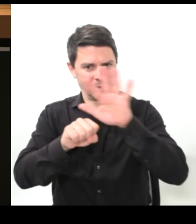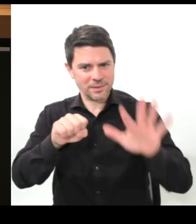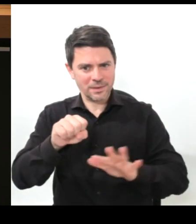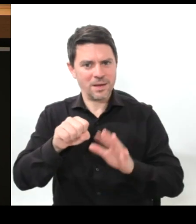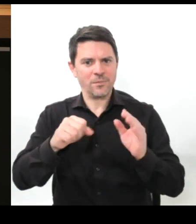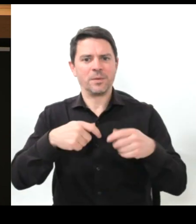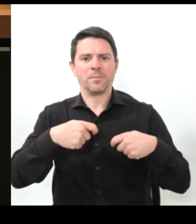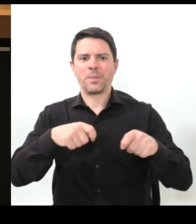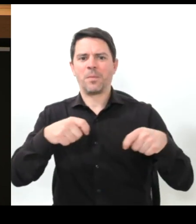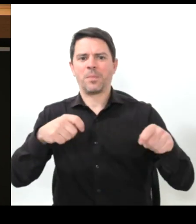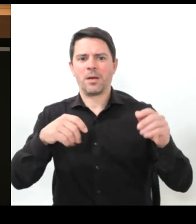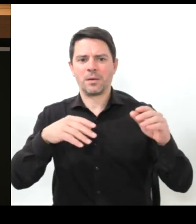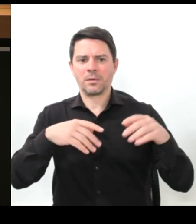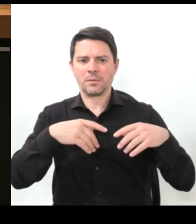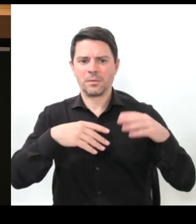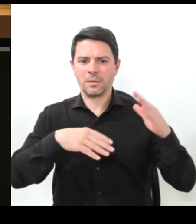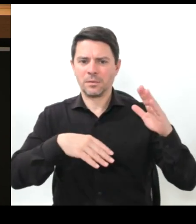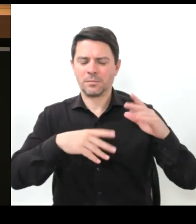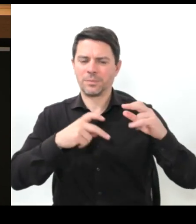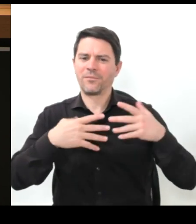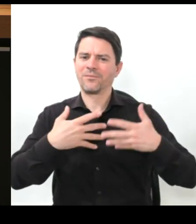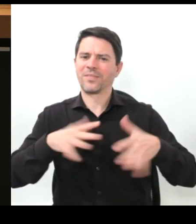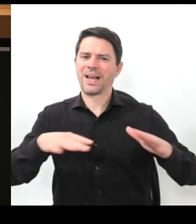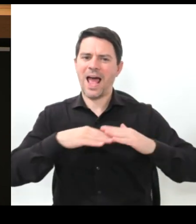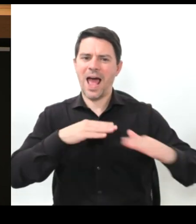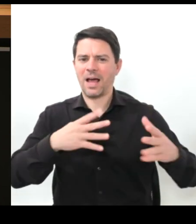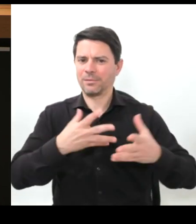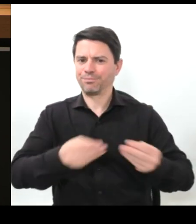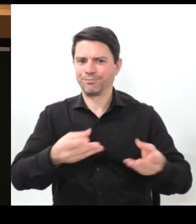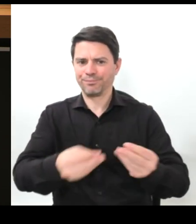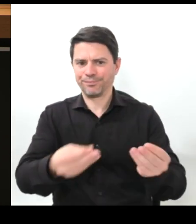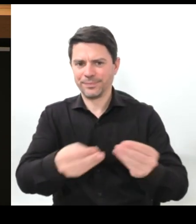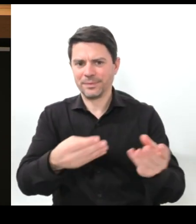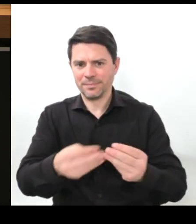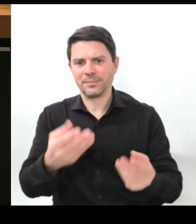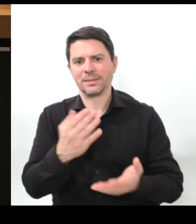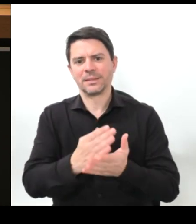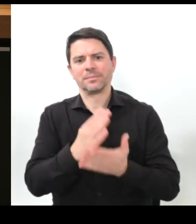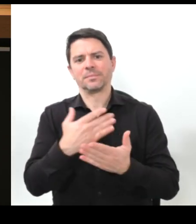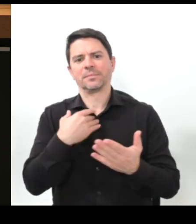Vielleicht verschlechtert sich nicht die Klimabilanz von Berlin.